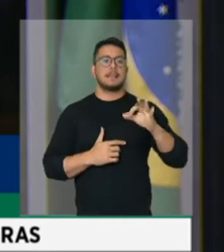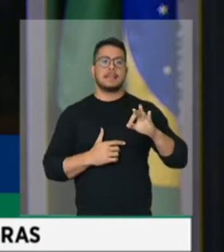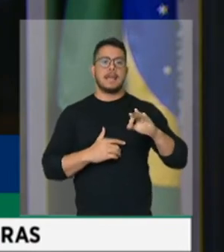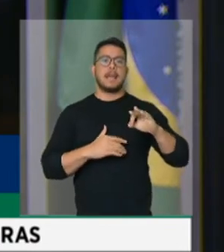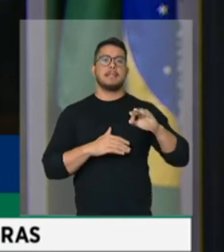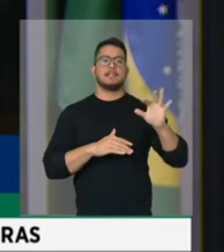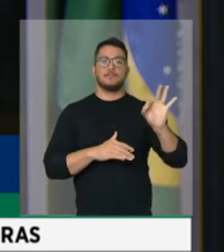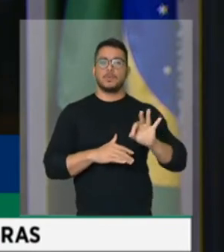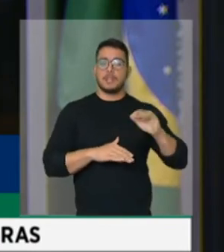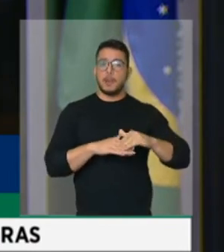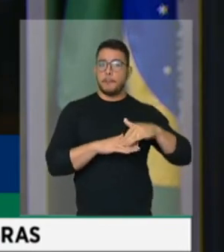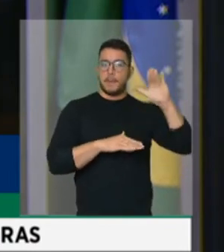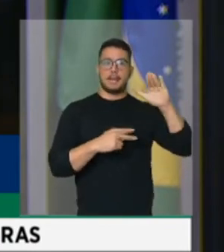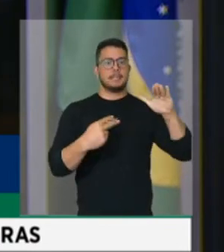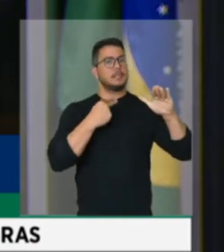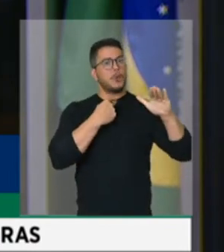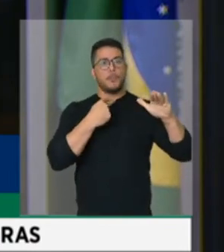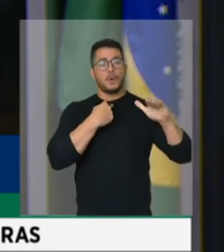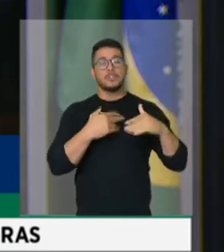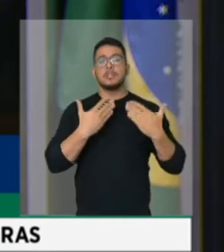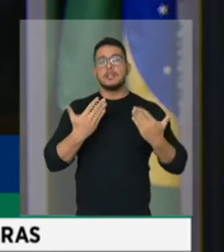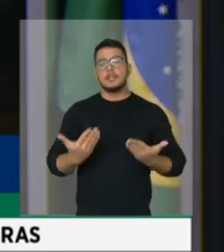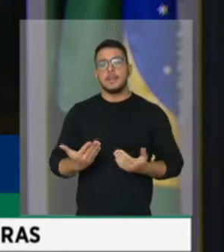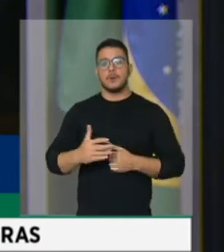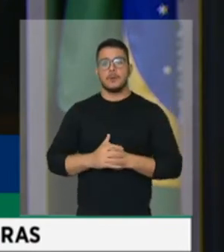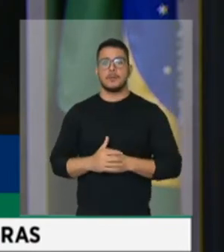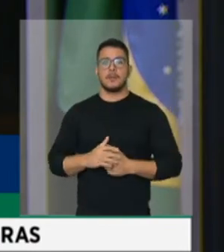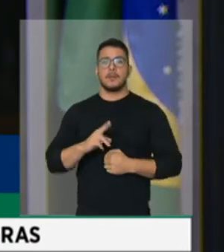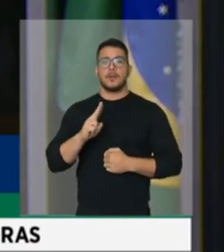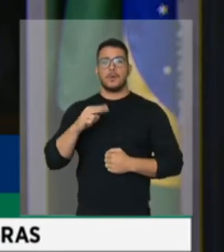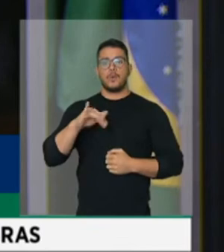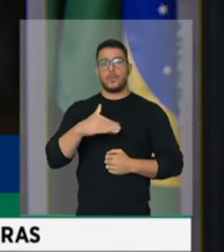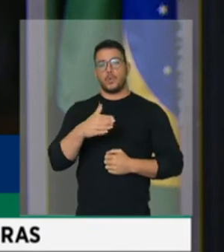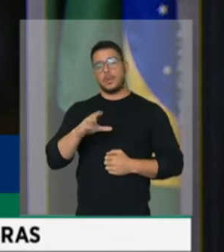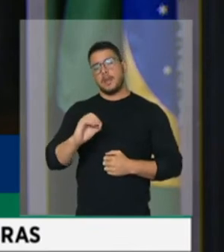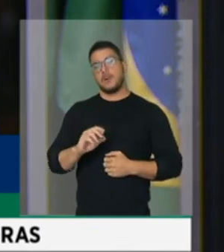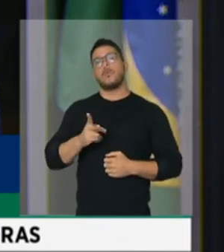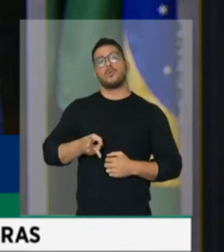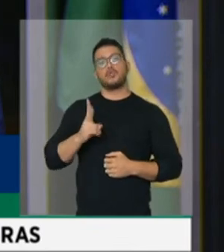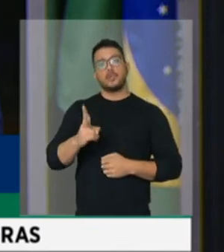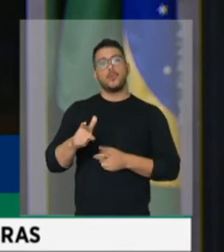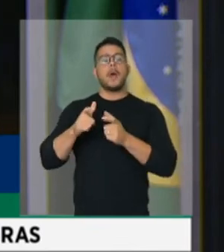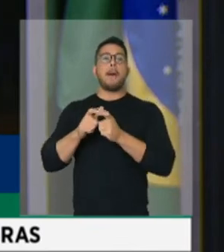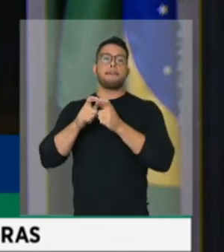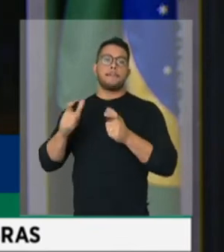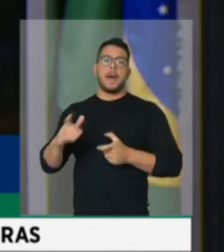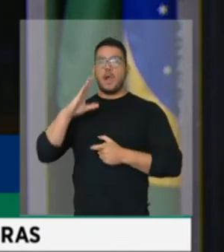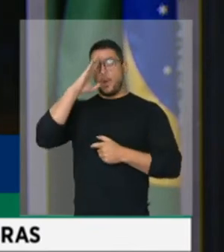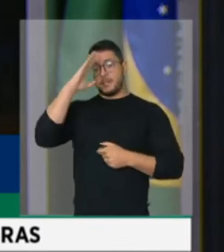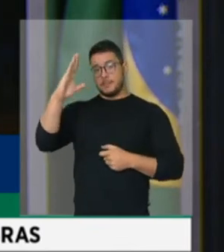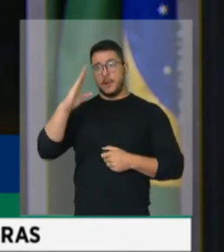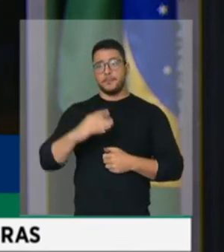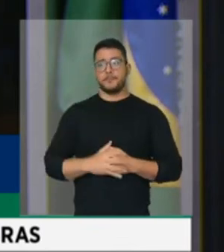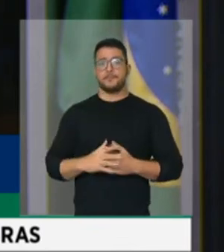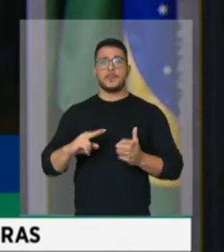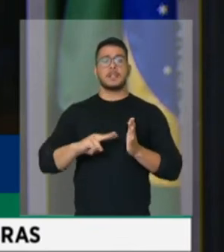NINGUÉM DIZ É QUE A UNIÃO TERÁ45% E NENHUM OUTRO ACIONISTA PODERÁTER MAIS DE 10% DAS AÇÕES. NENHUM OUTRO